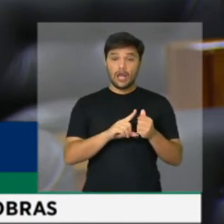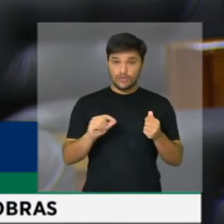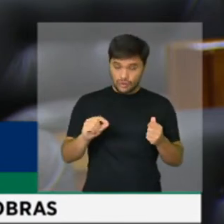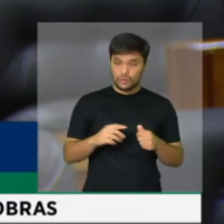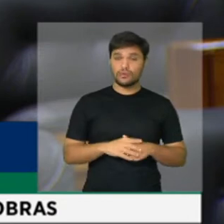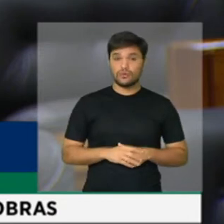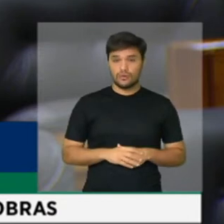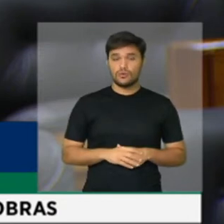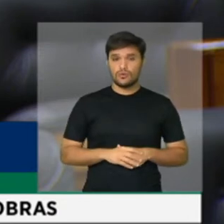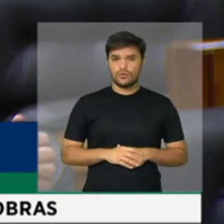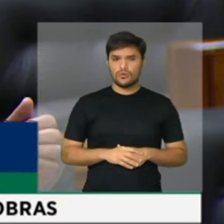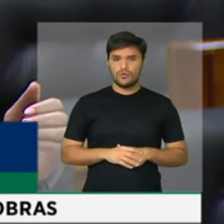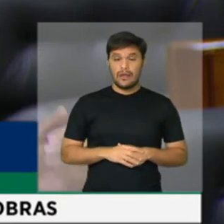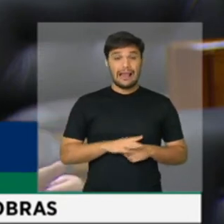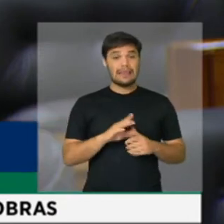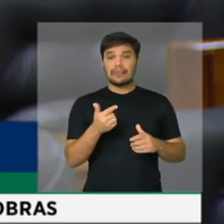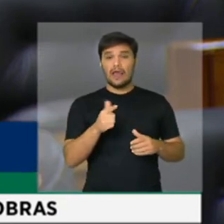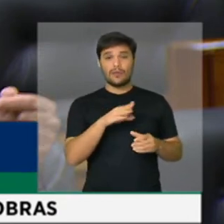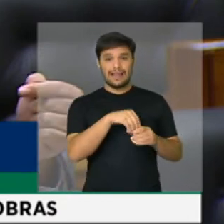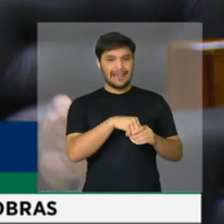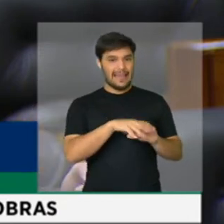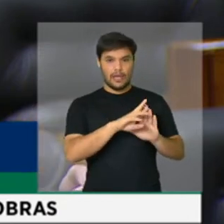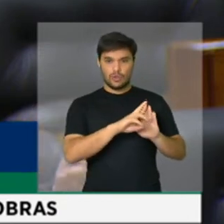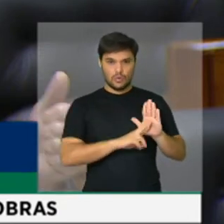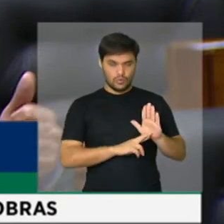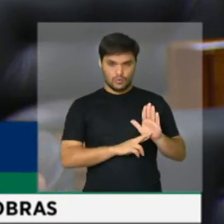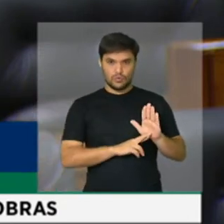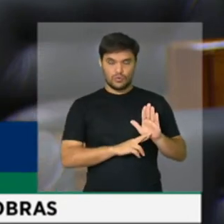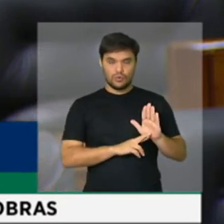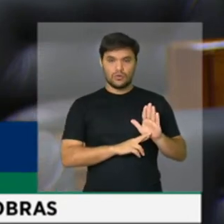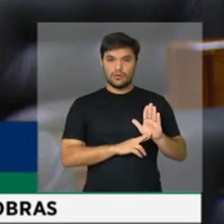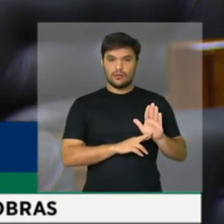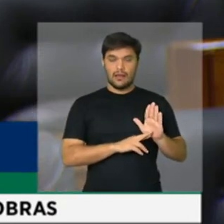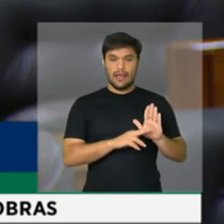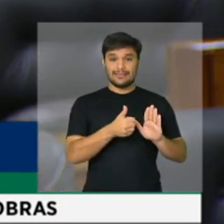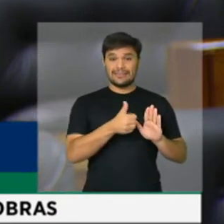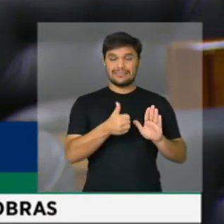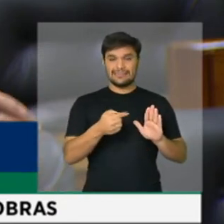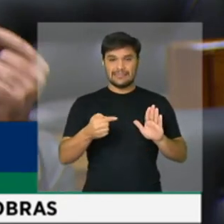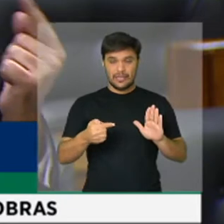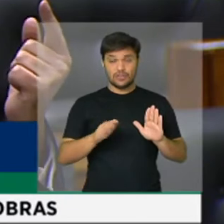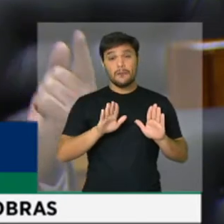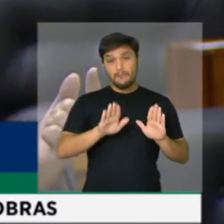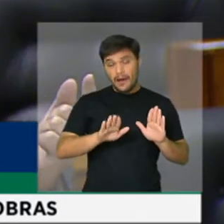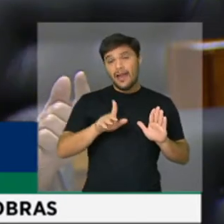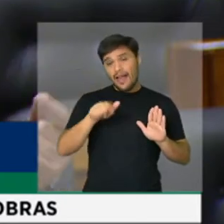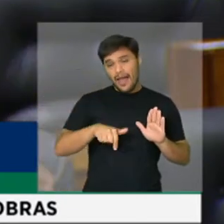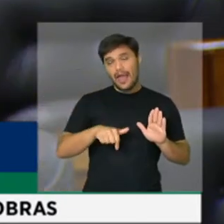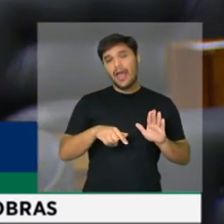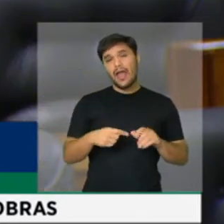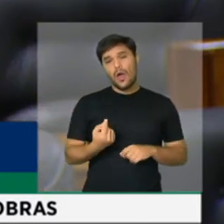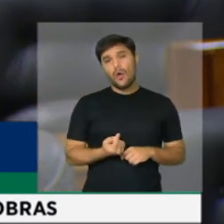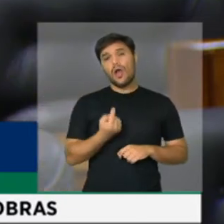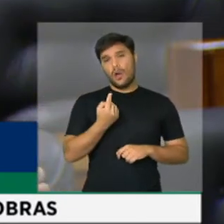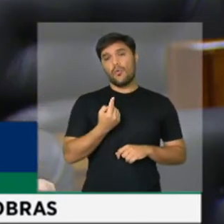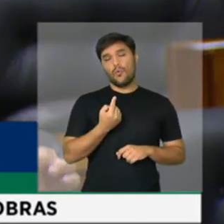PREVÊQUE DEPENDEM DE DELIBERAÇÃO DO PLENÁRIO TODOS OS REQUERIMENTOS NÃO ESPECIFICADOS NO REGIMENTO. OU SEJA, O REQUERIMENTO DE